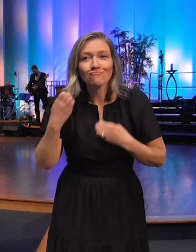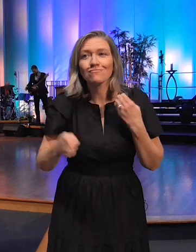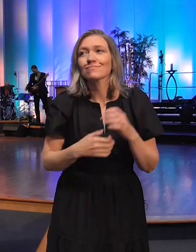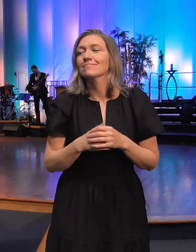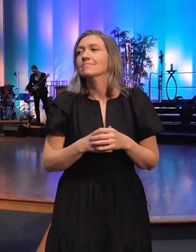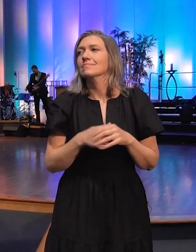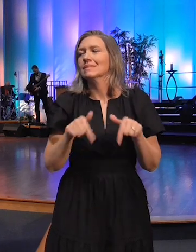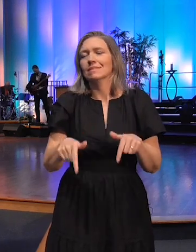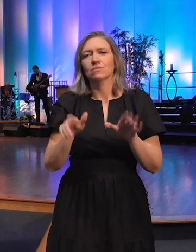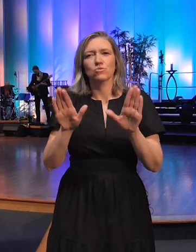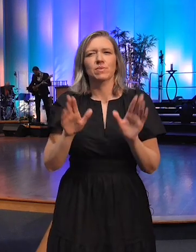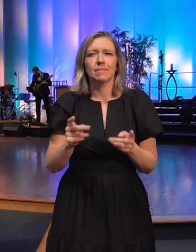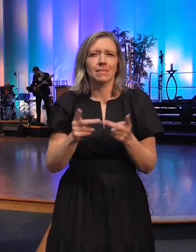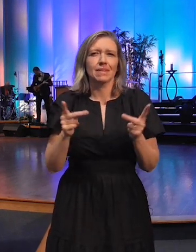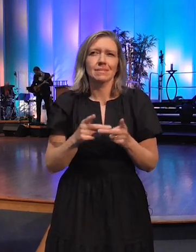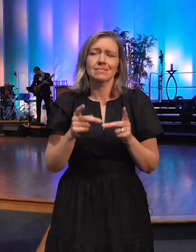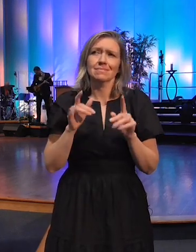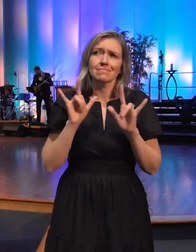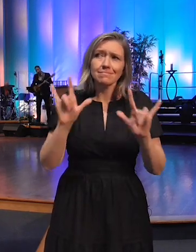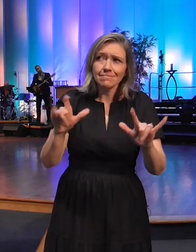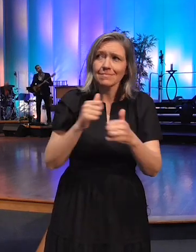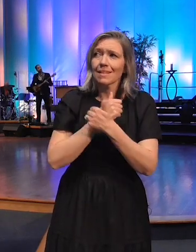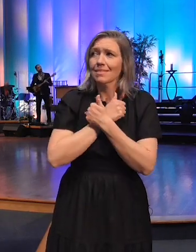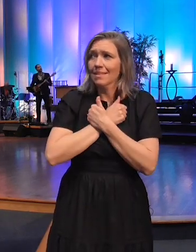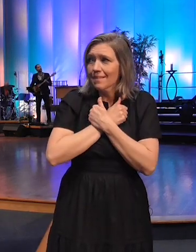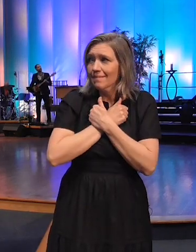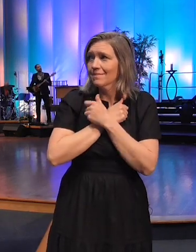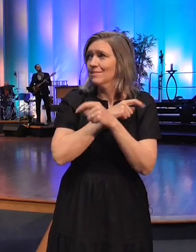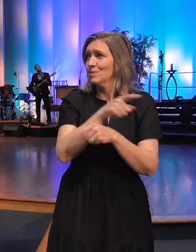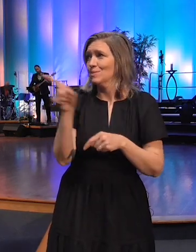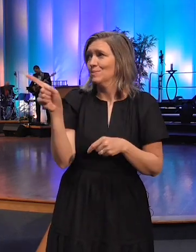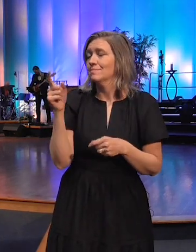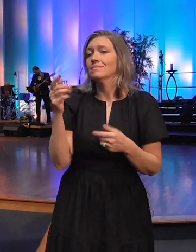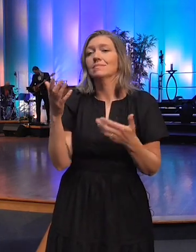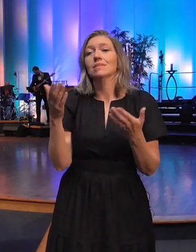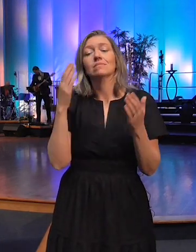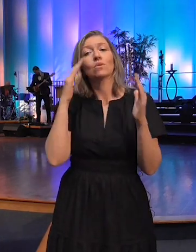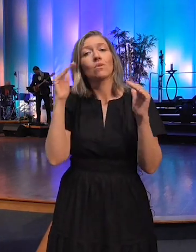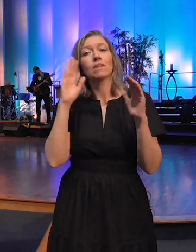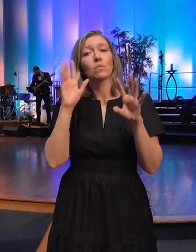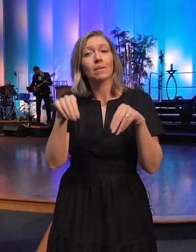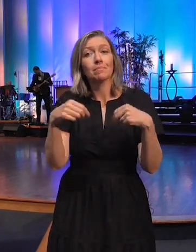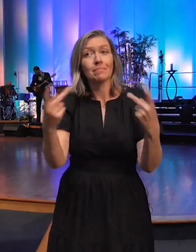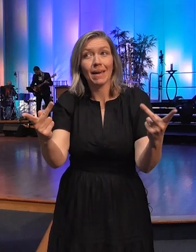Te amo por eso, uh y uh, que regrese a ti en innumerables bendiciones, la primera de ellas es